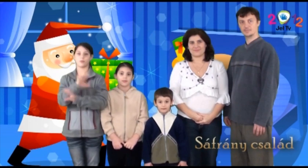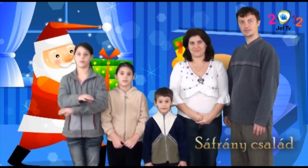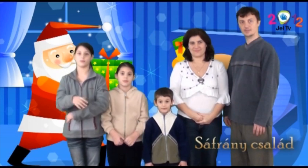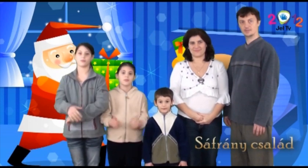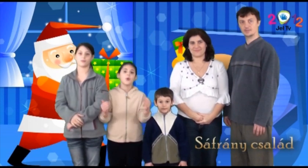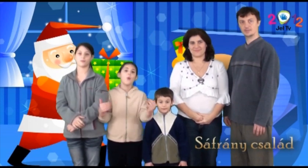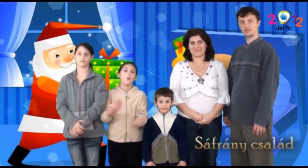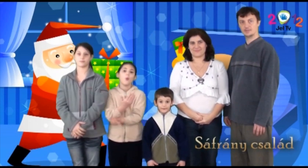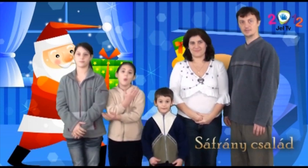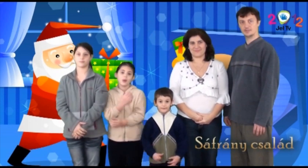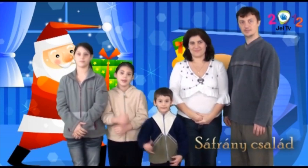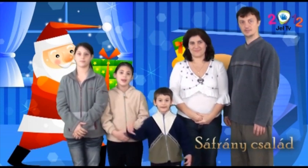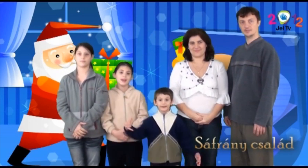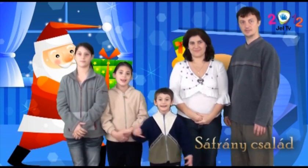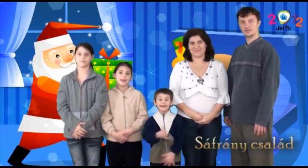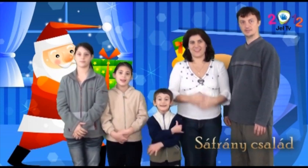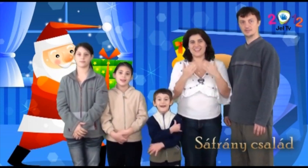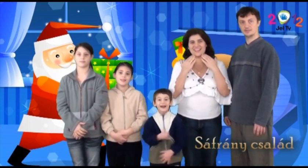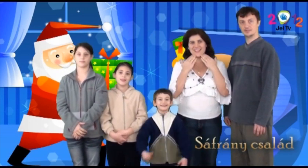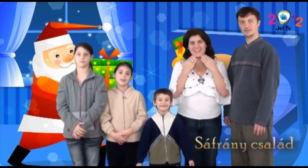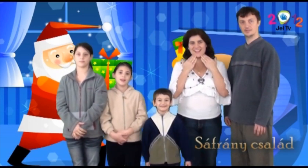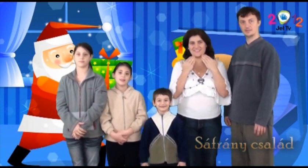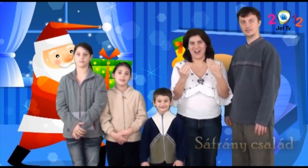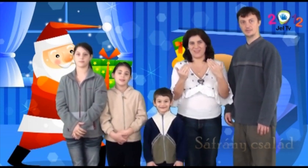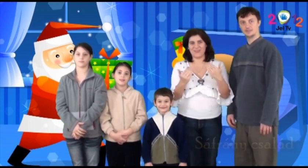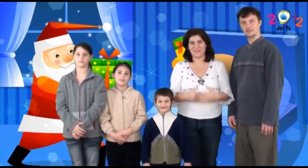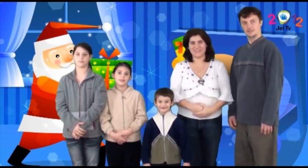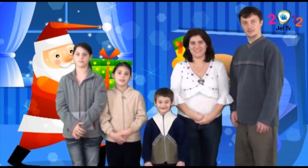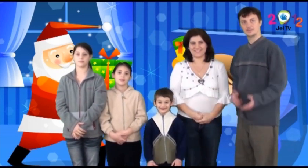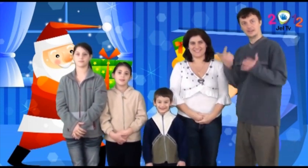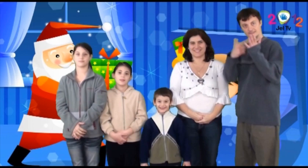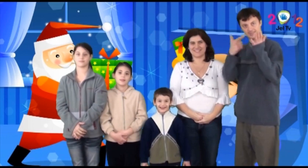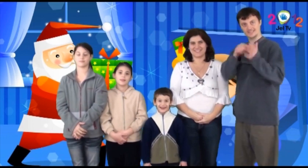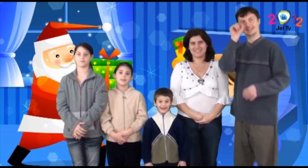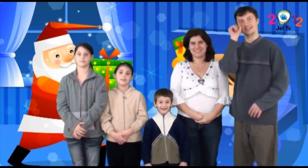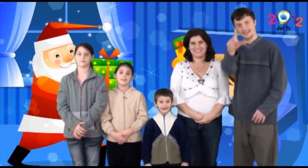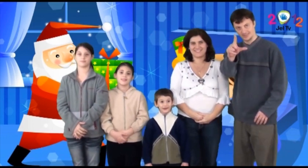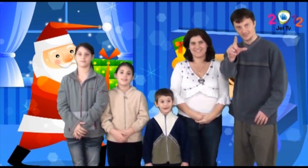Boldog új évet kívánunk 2012!